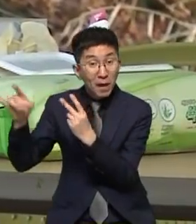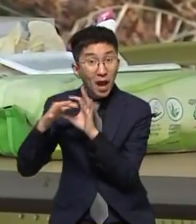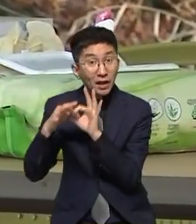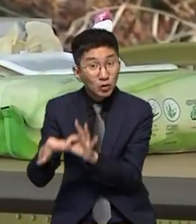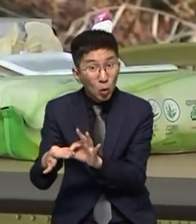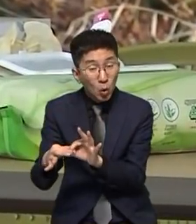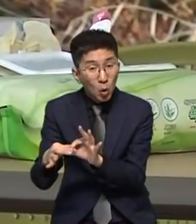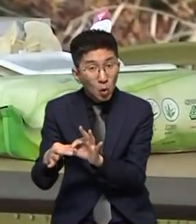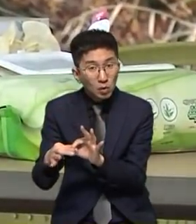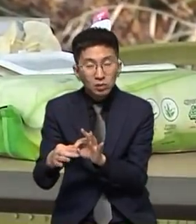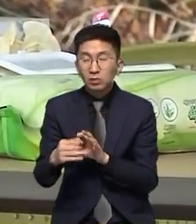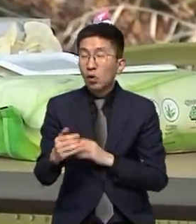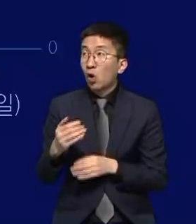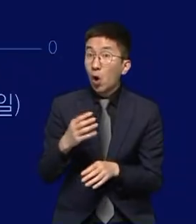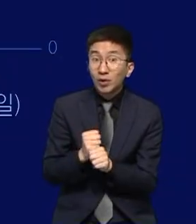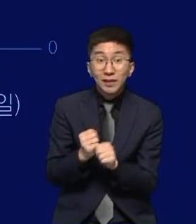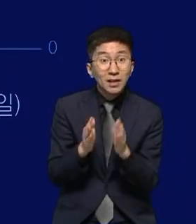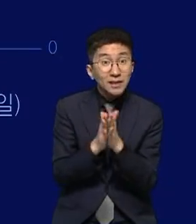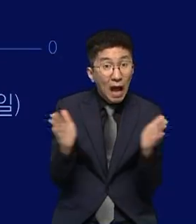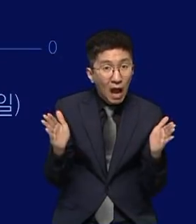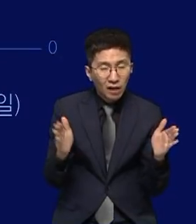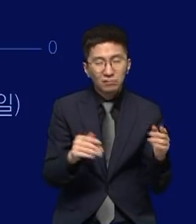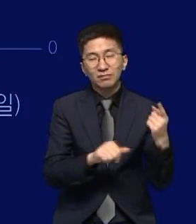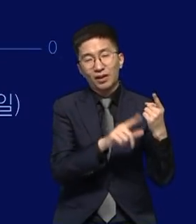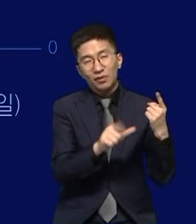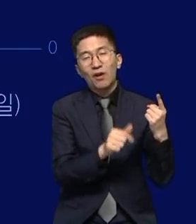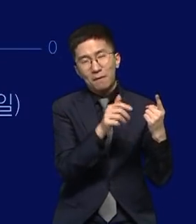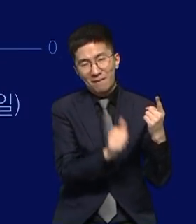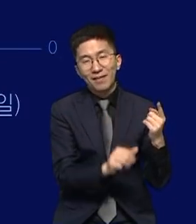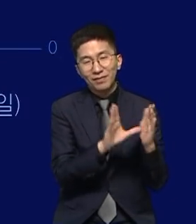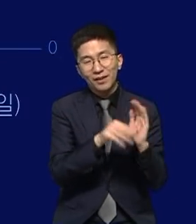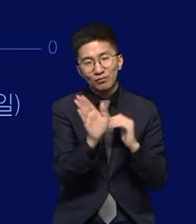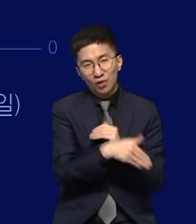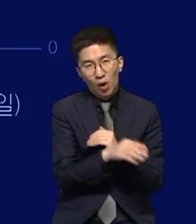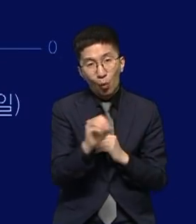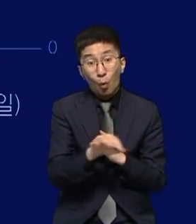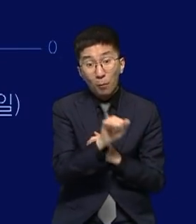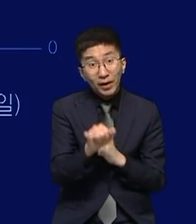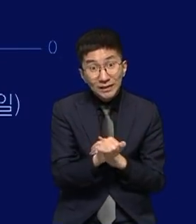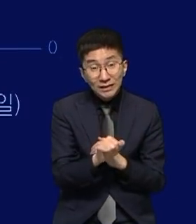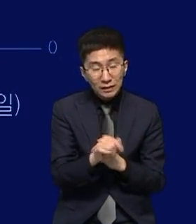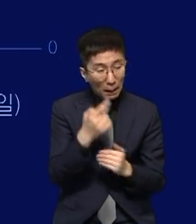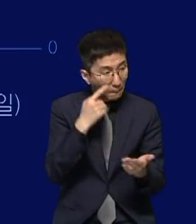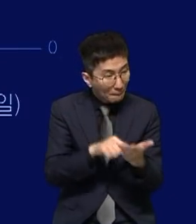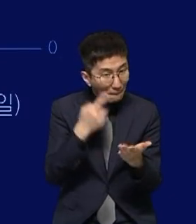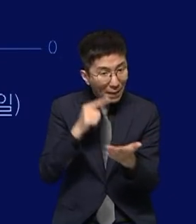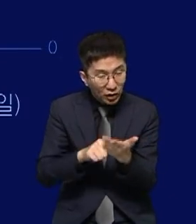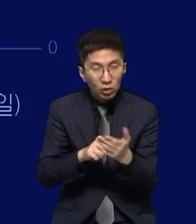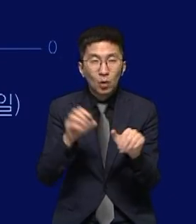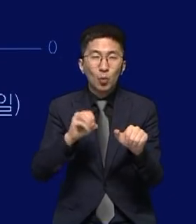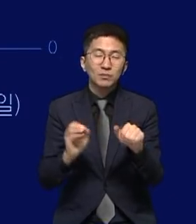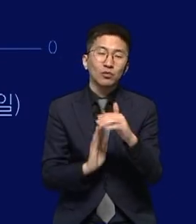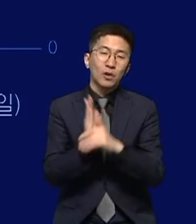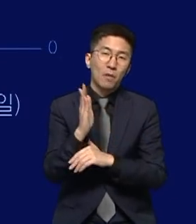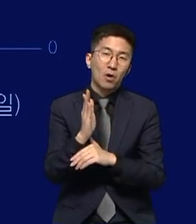주부터 시작됐습니다. 바로 전주 오미크론 국내 검출률이 절반을 넘었는데 2월 첫 주에는 92%까지